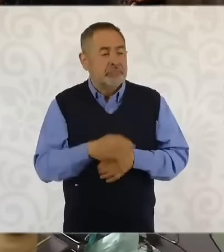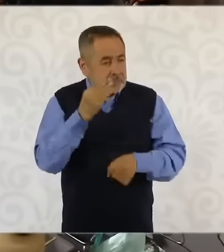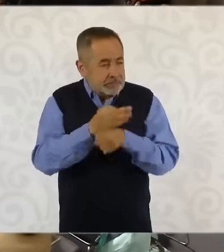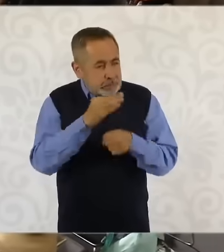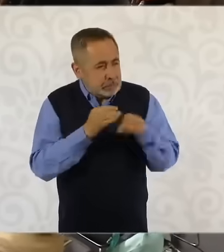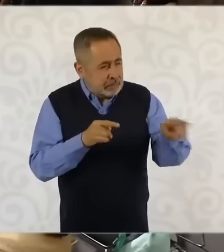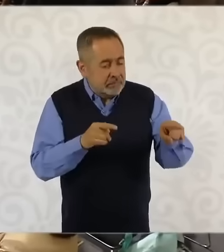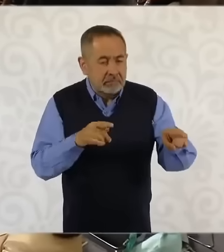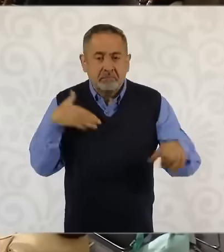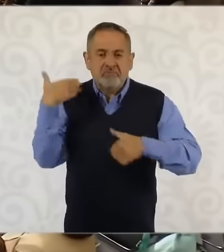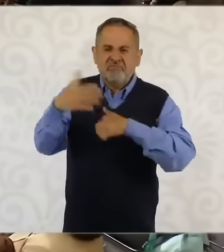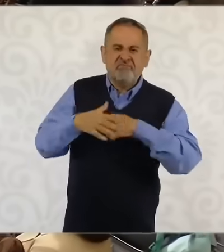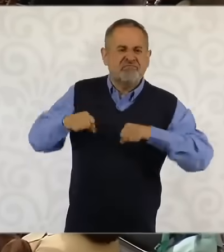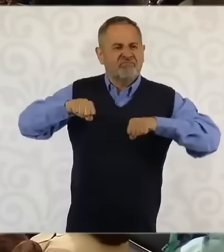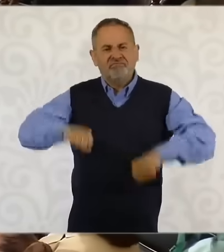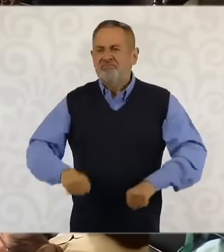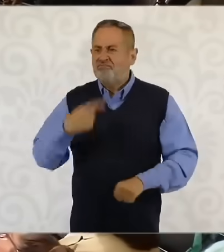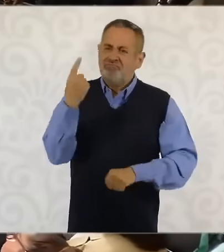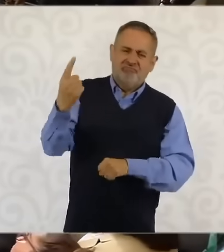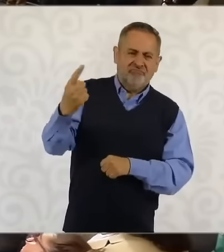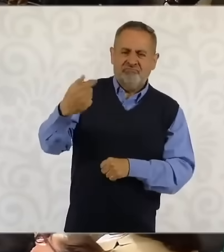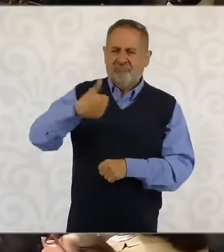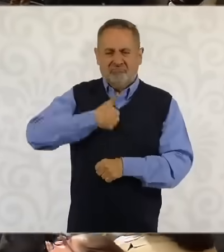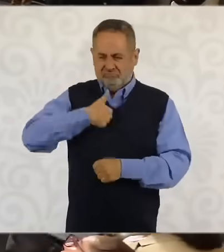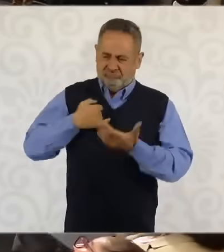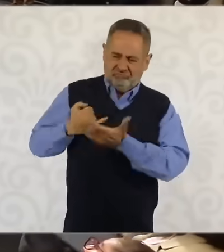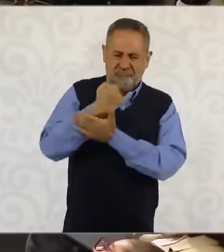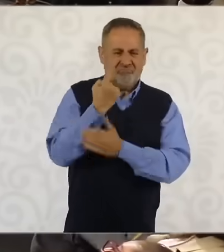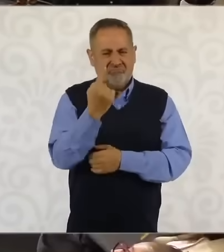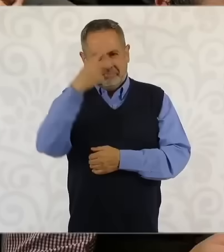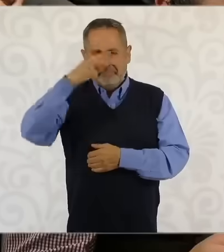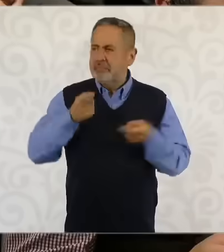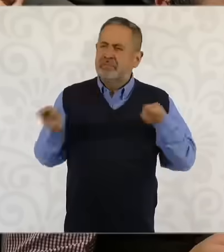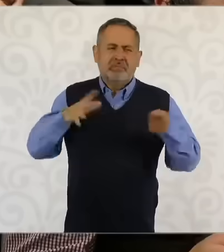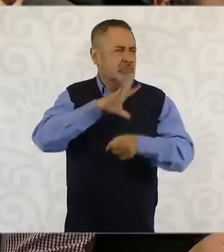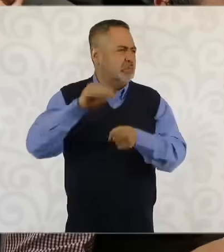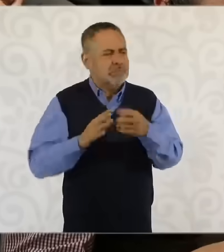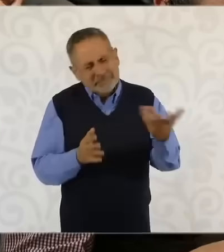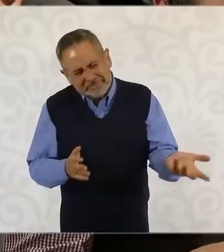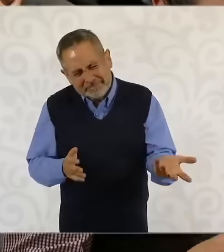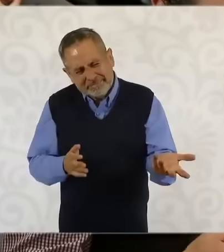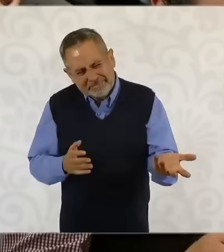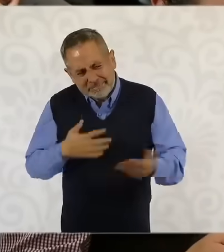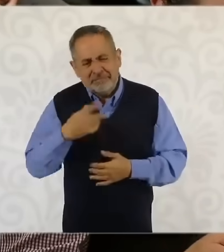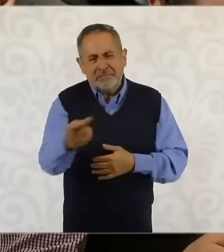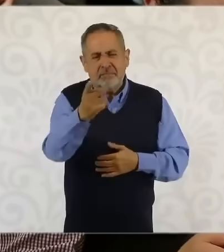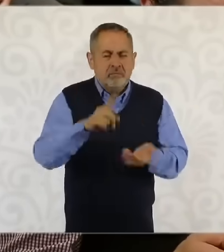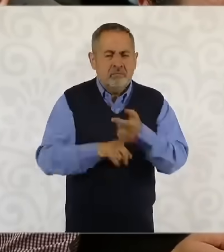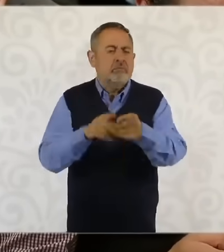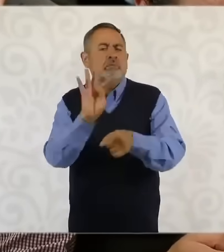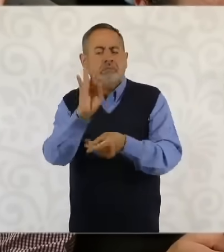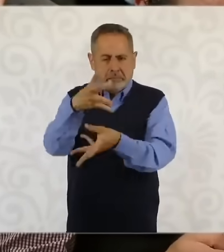la autocracia en México y la pregunta que yo le quiero hacer a usted es si usted se pusiera en